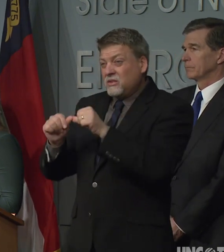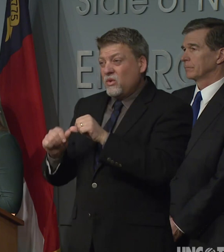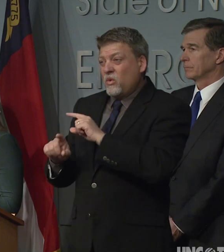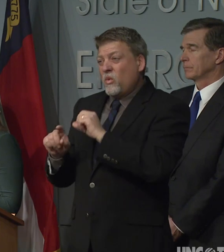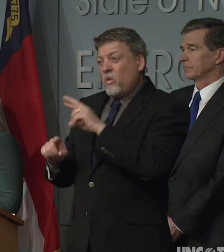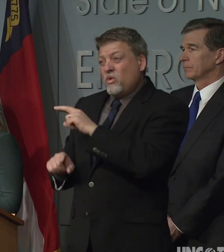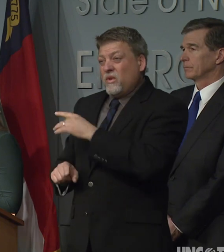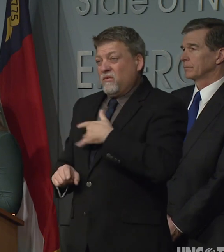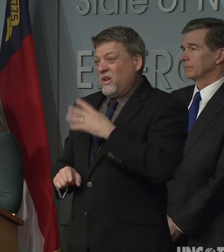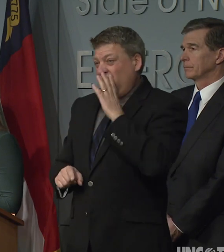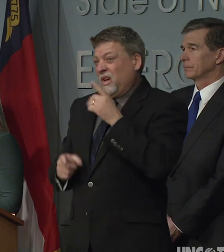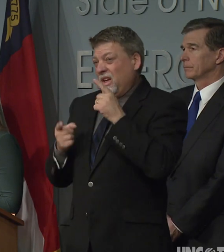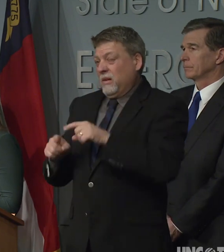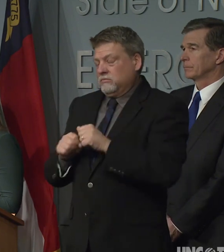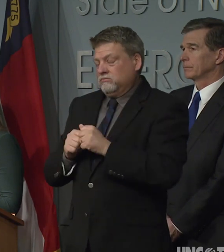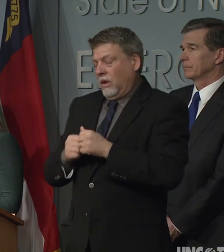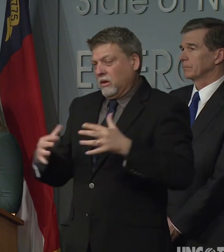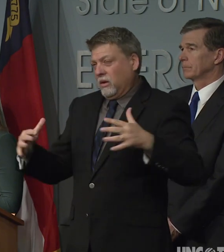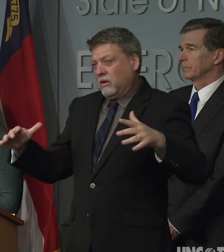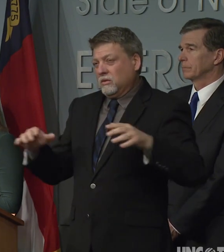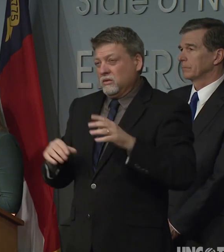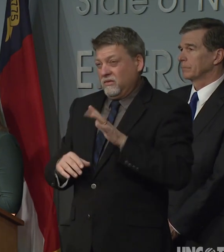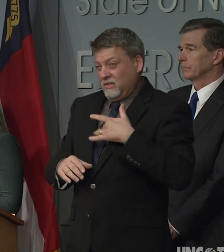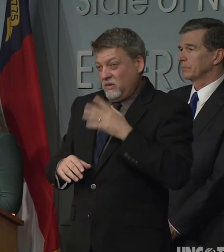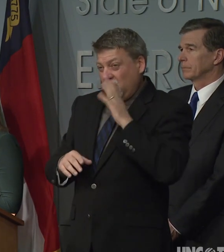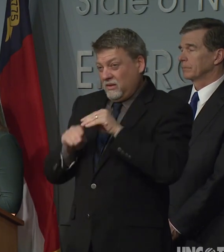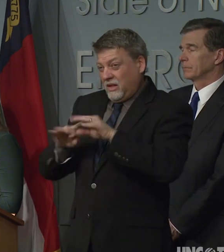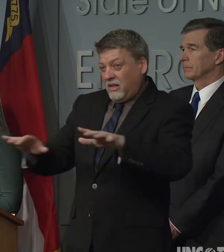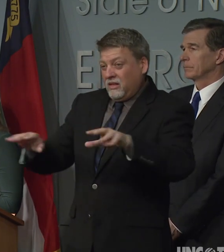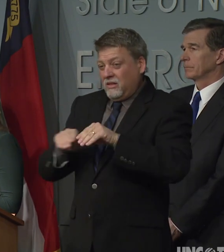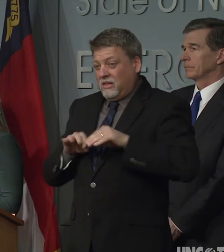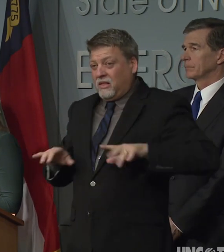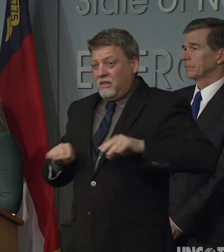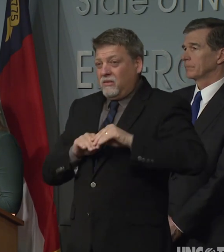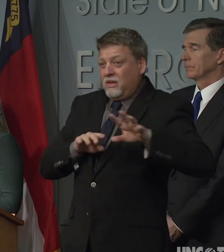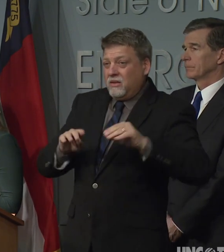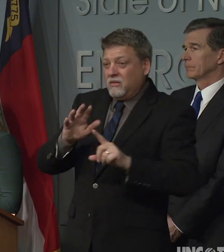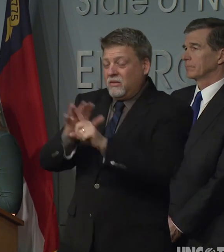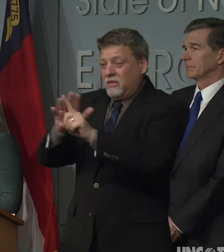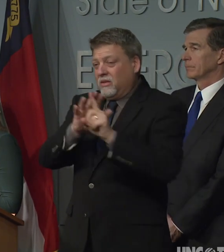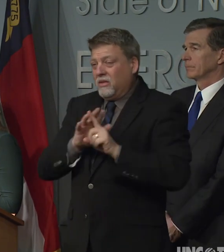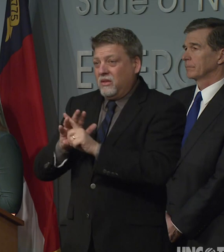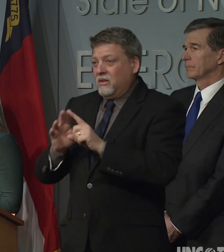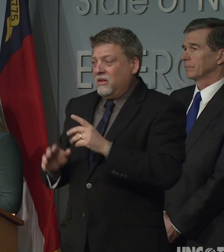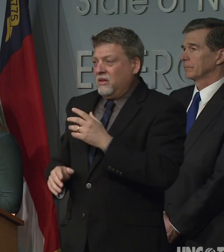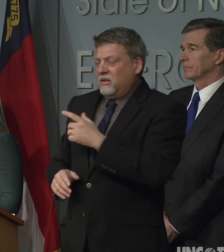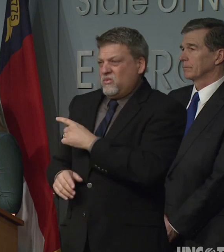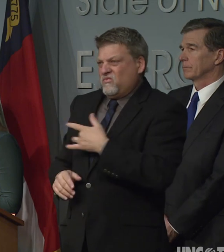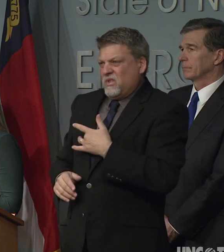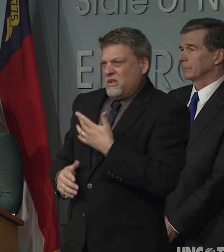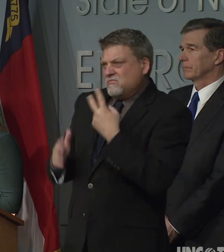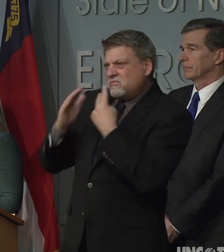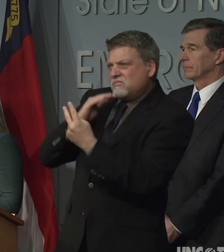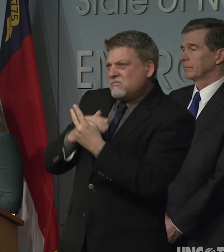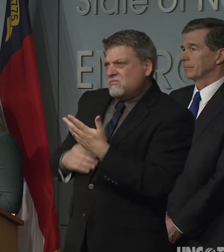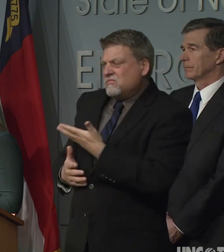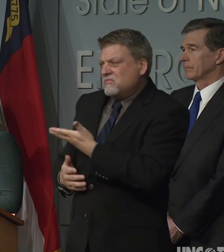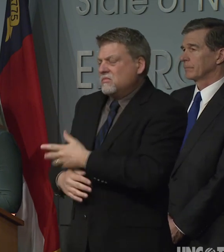continúa, y no cree que Evan nosotros vamos a tener transmisión en la comunidad en algún momento y que se le ve en